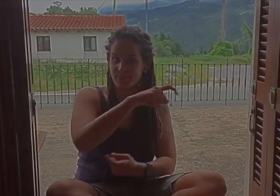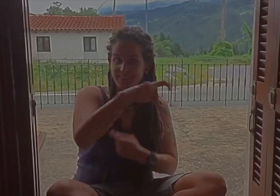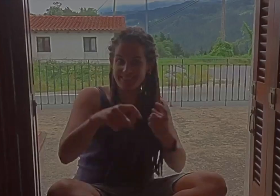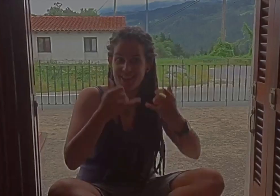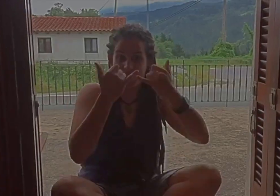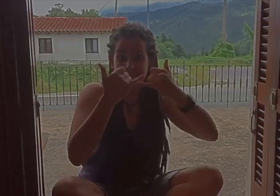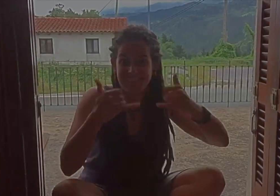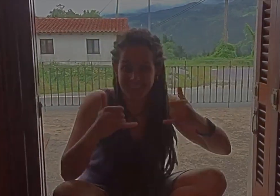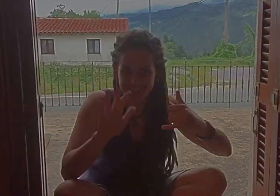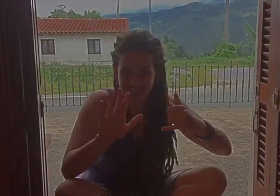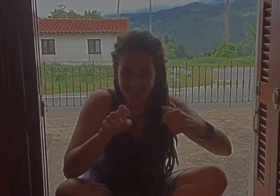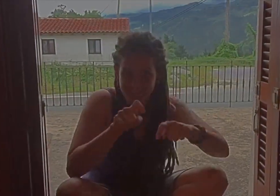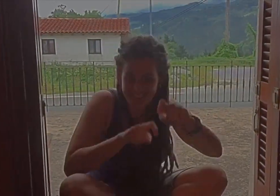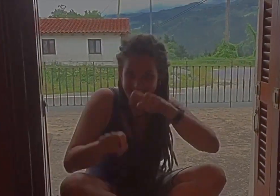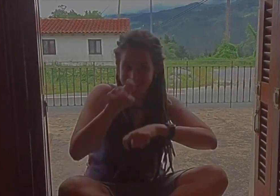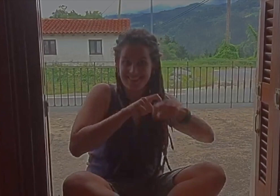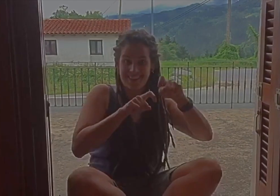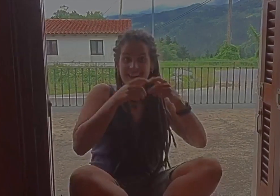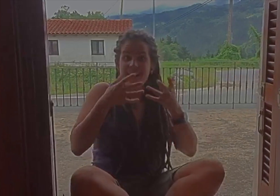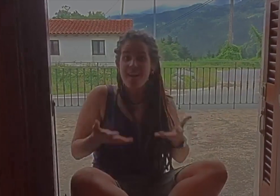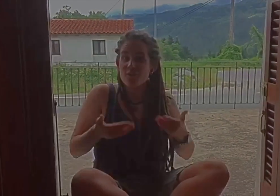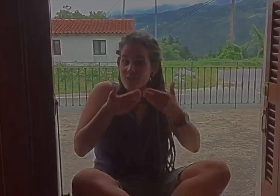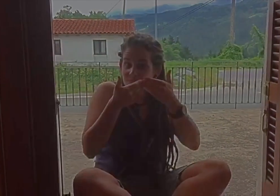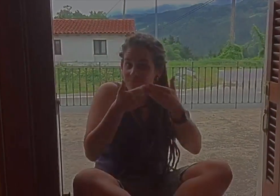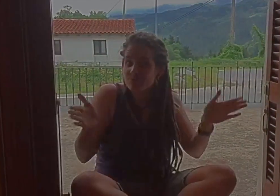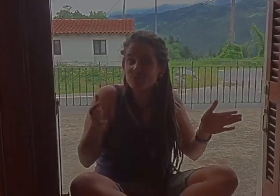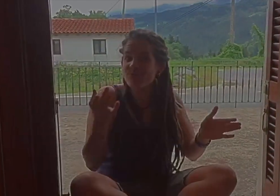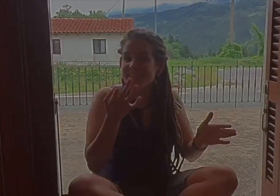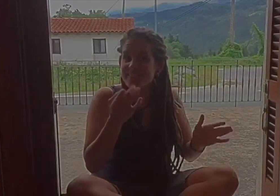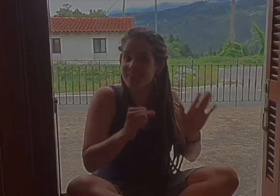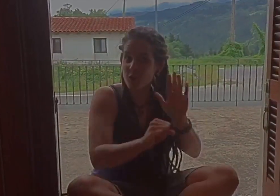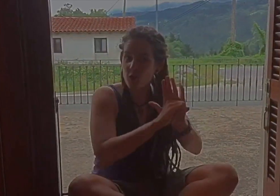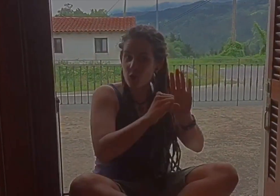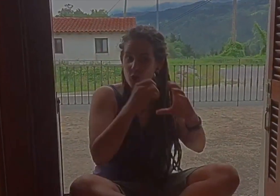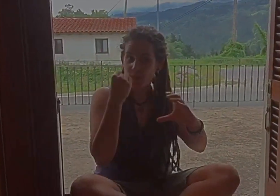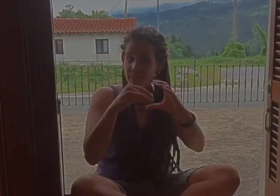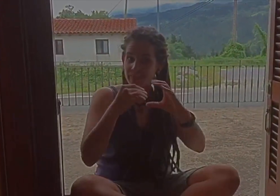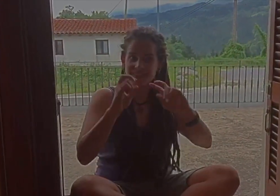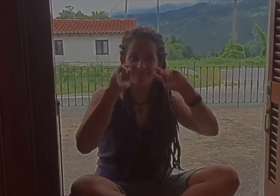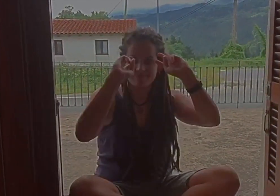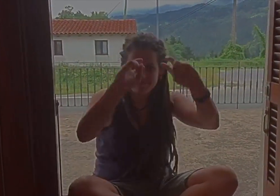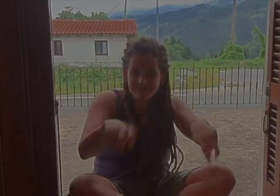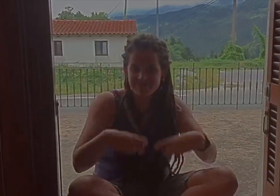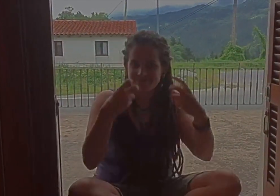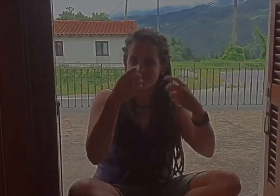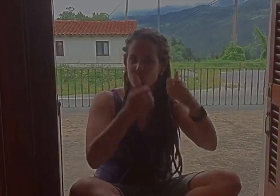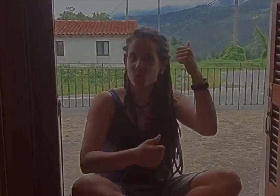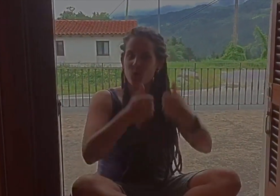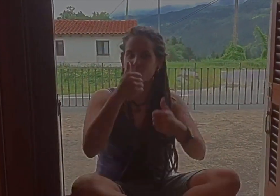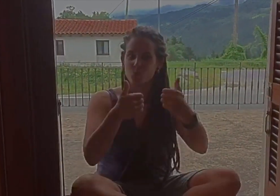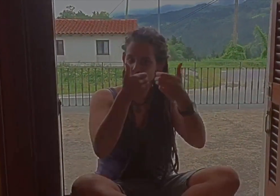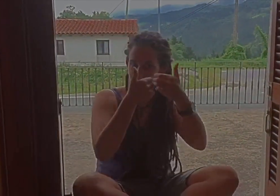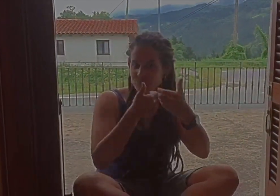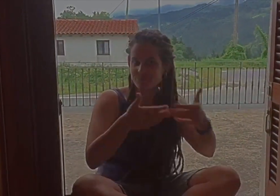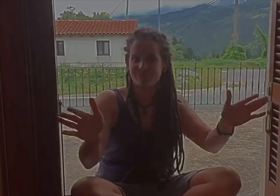Antes de detallaros el programa del Aniversario, retrocedemos un poco: convocamos desde hoy mismo un concurso para renovar el logotipo de la CJS-CNSE.